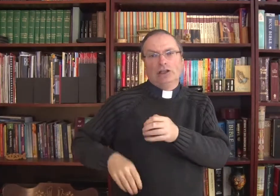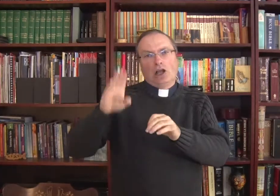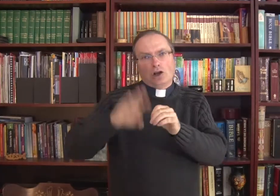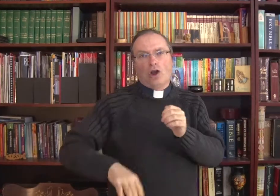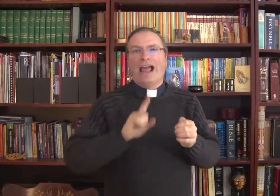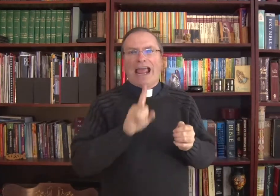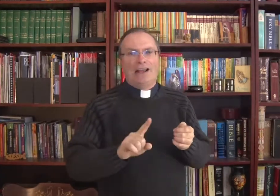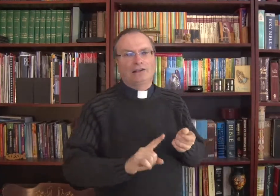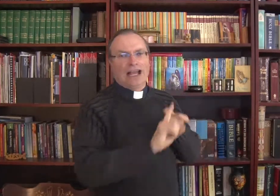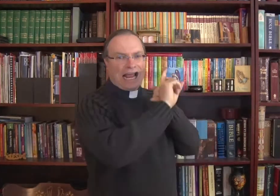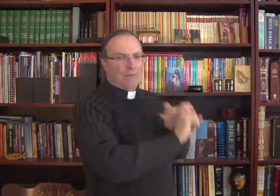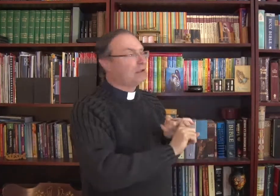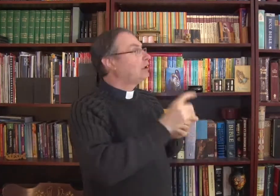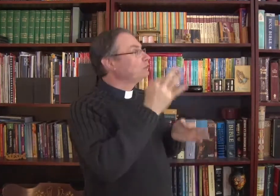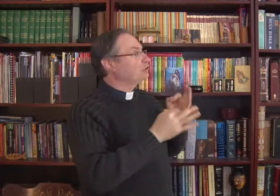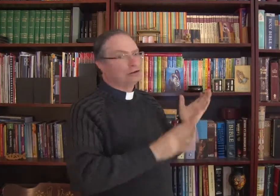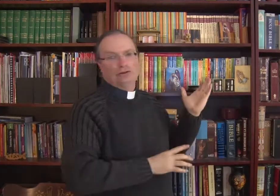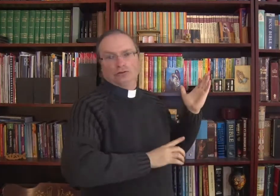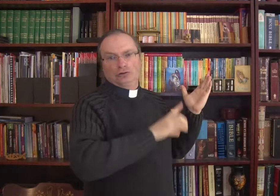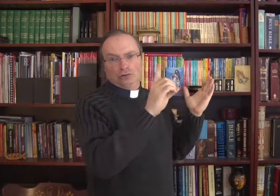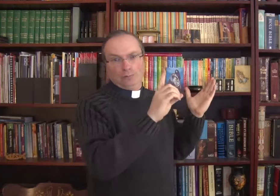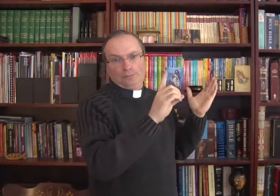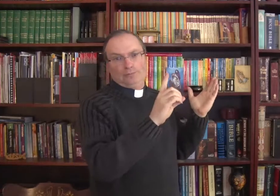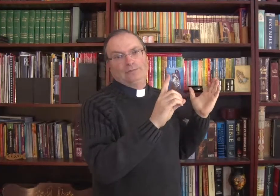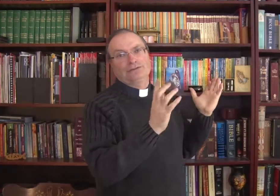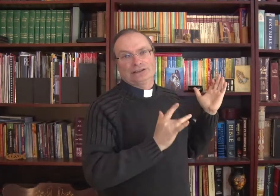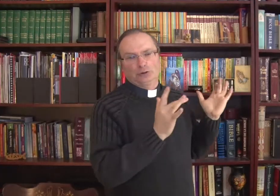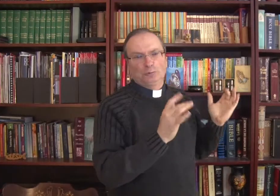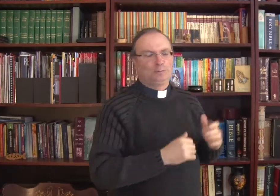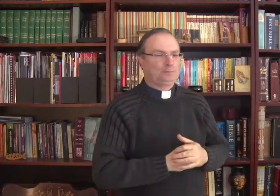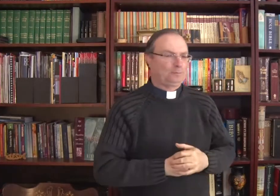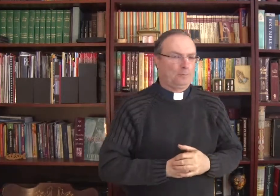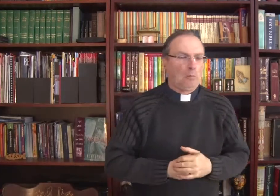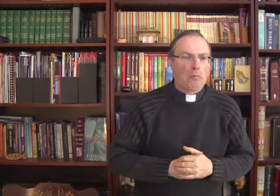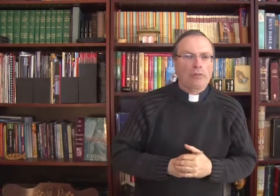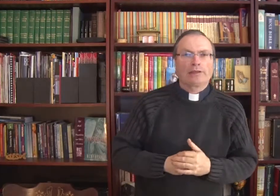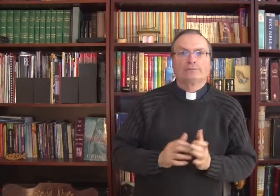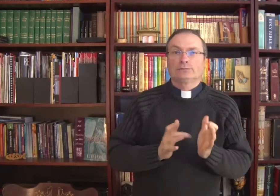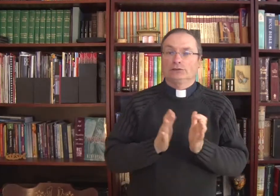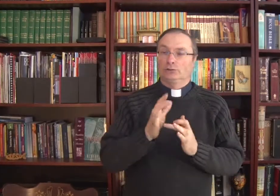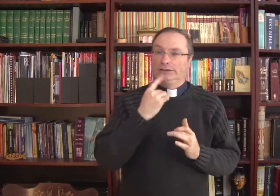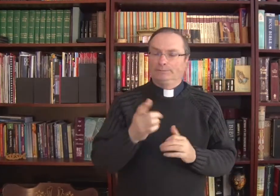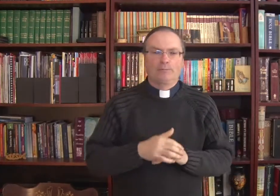qu’être ami de la justice de Dieu, Jésus. Jésus disait: